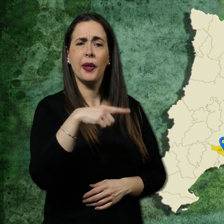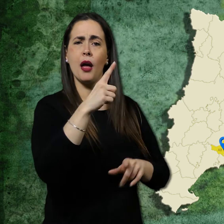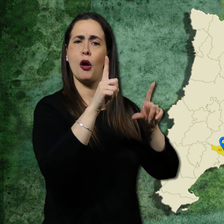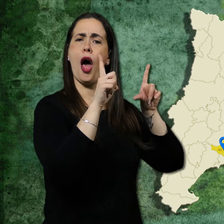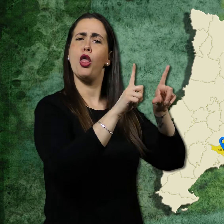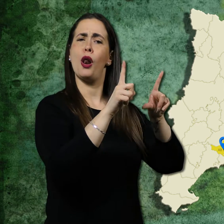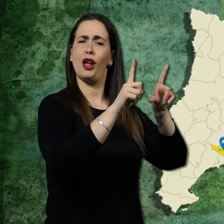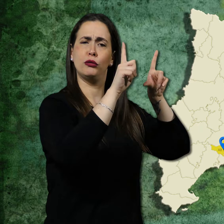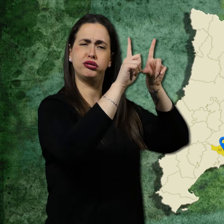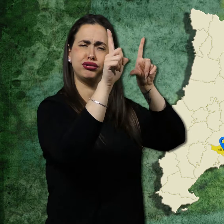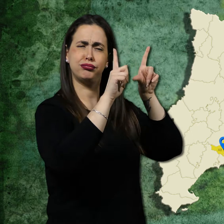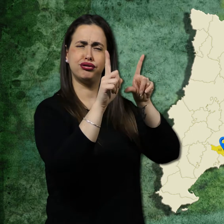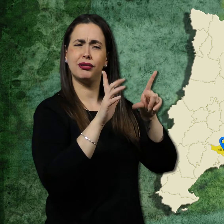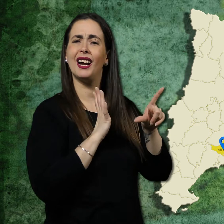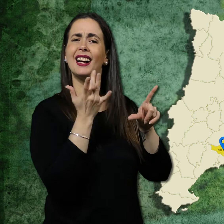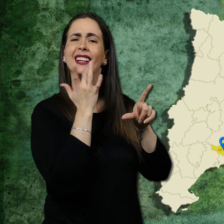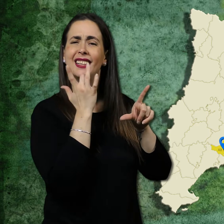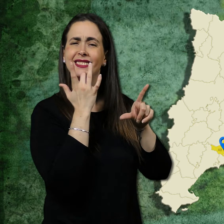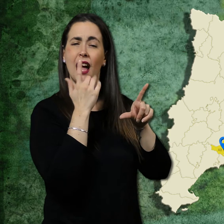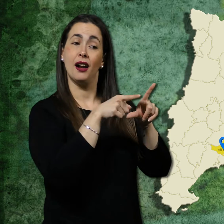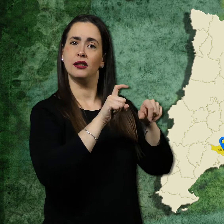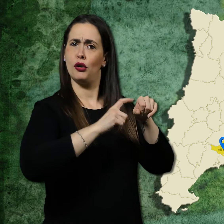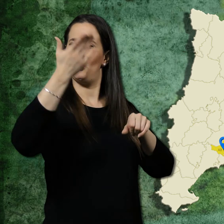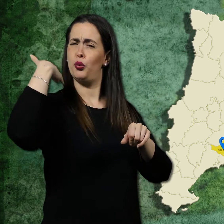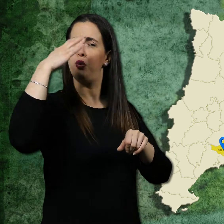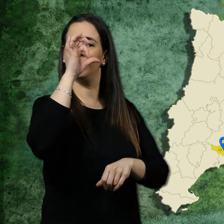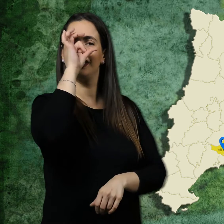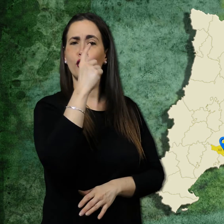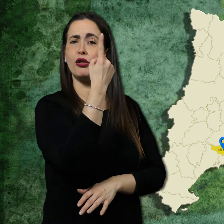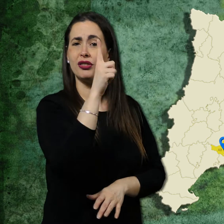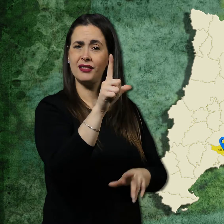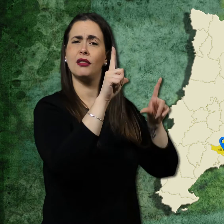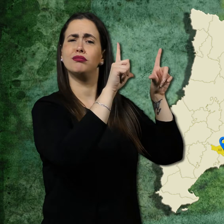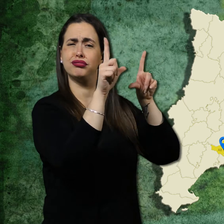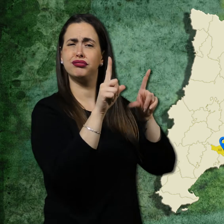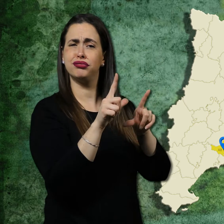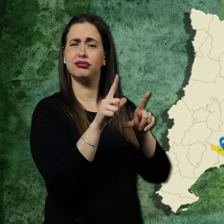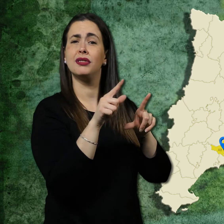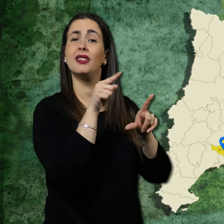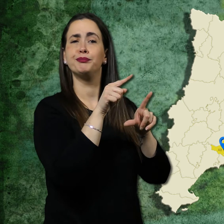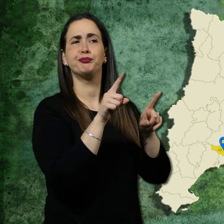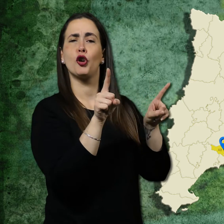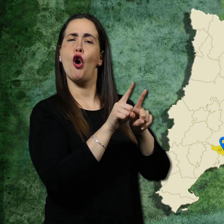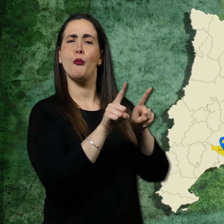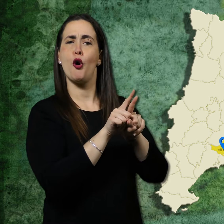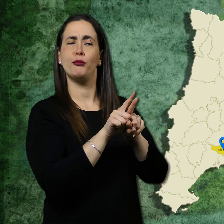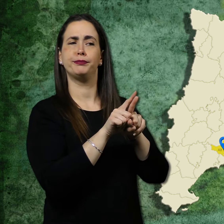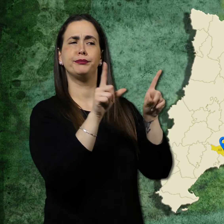amb un mosaic de rajoles vidriades originals del segle XVII